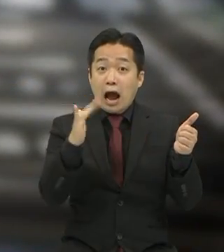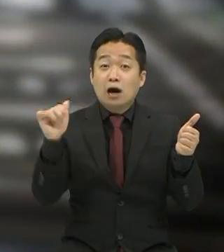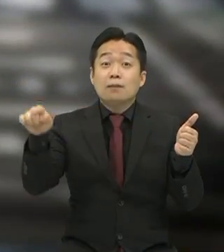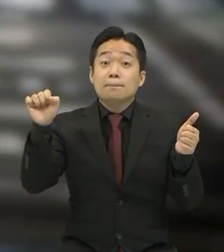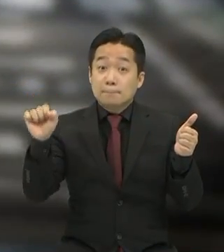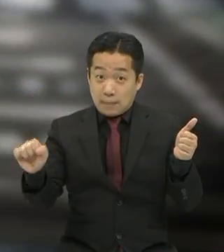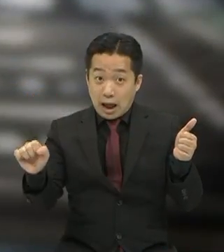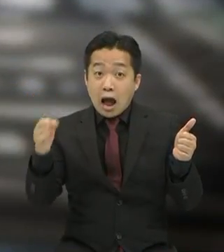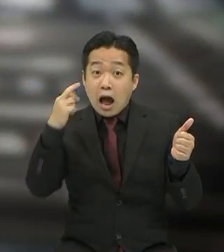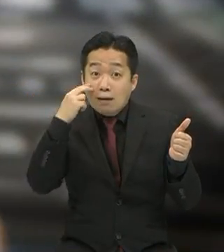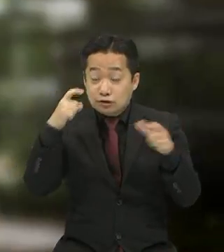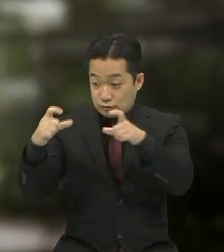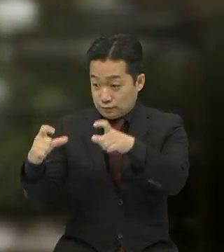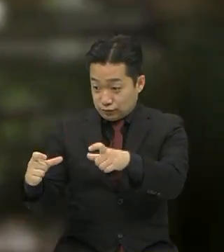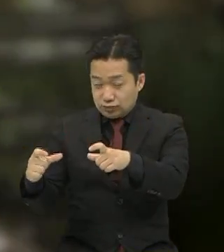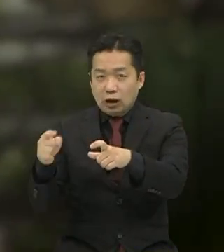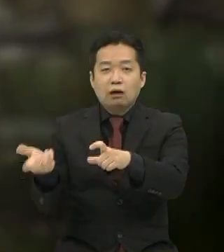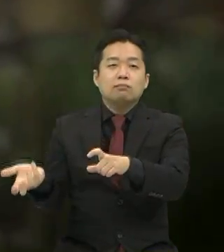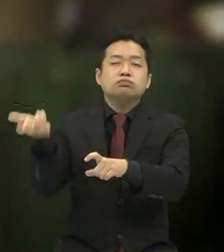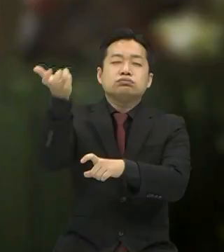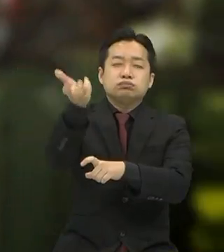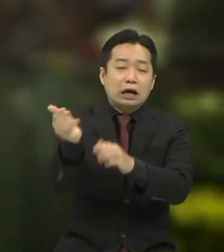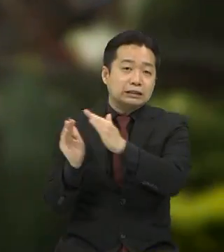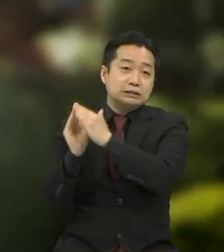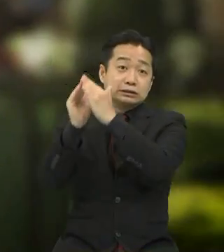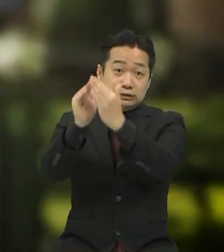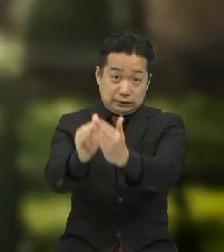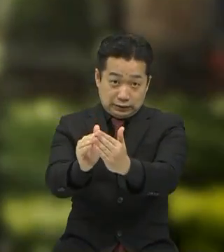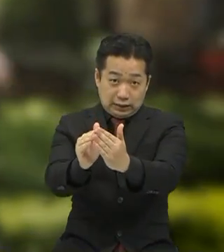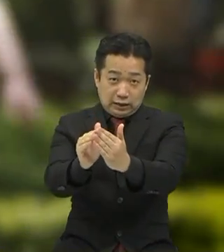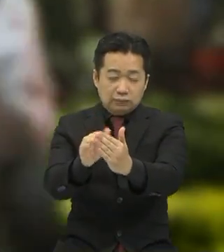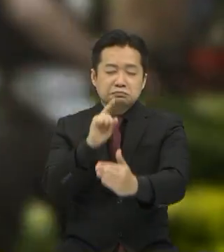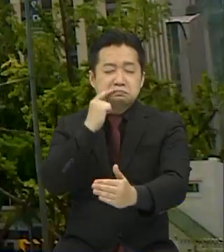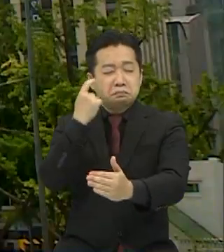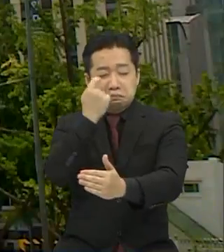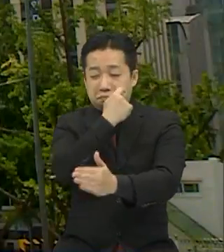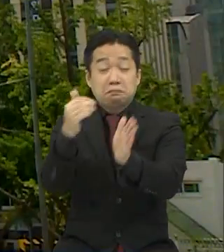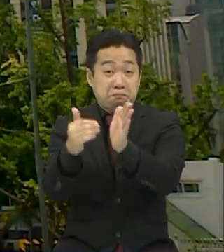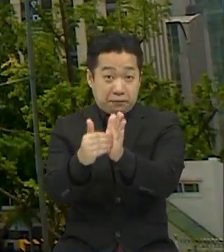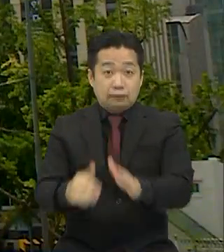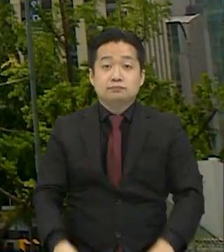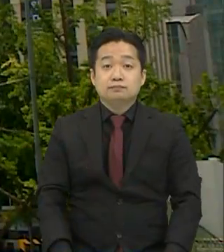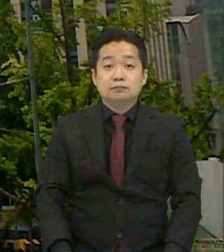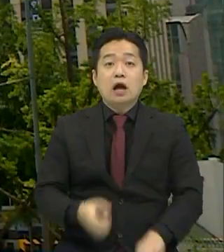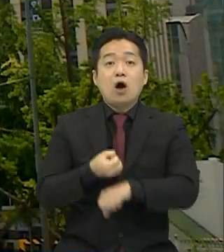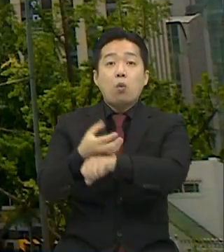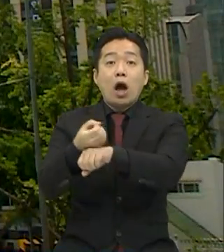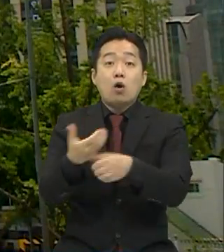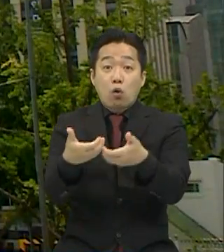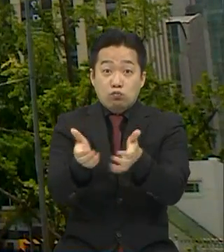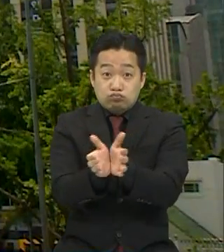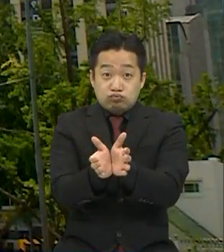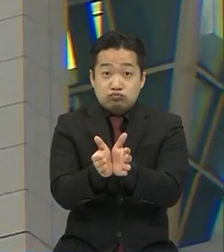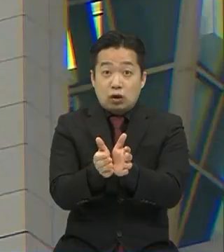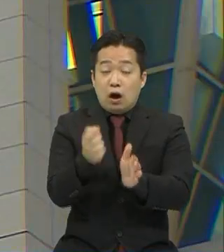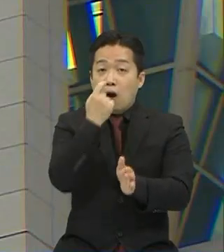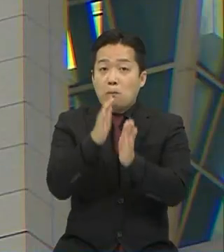남 씨는 현재 가족들이 머물고 있는 미국 샌디에이고를 벗어나 다른 지역에 있는 걸로 알려져 있습니다. 외교부가 여권을 반납하다고 통지하고